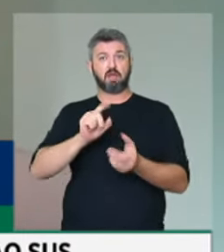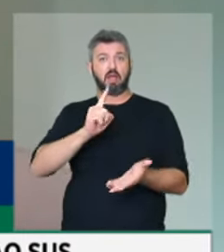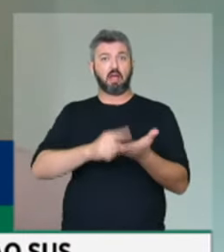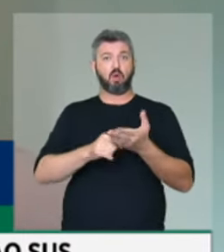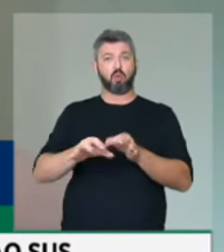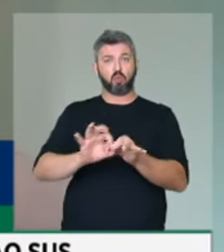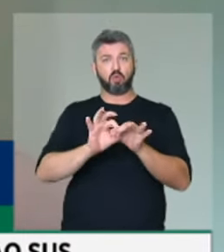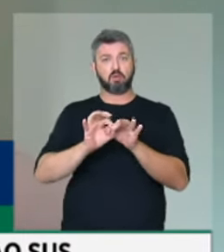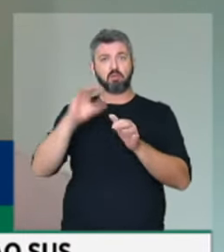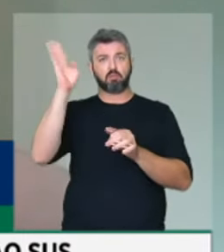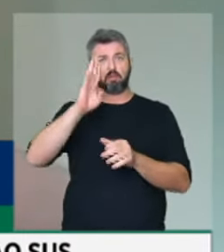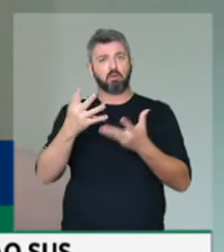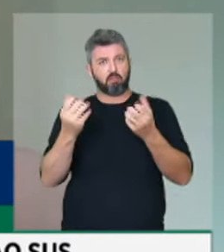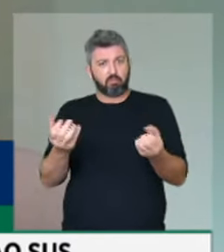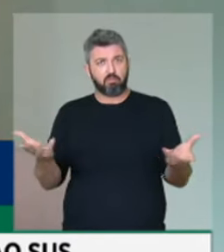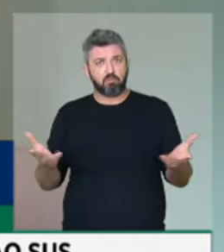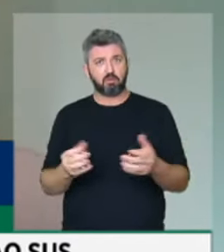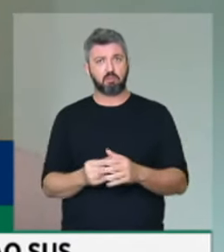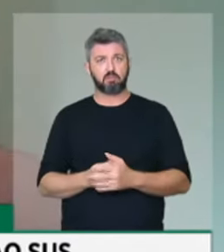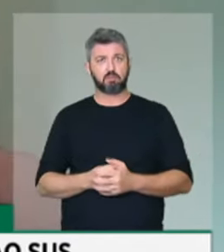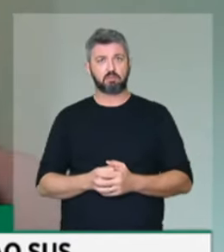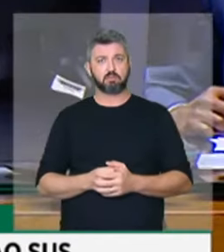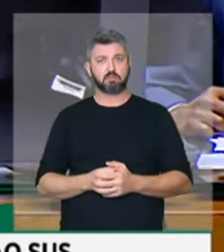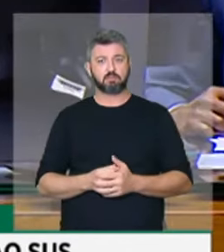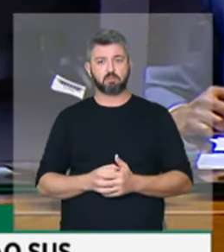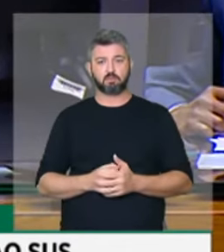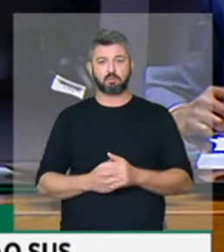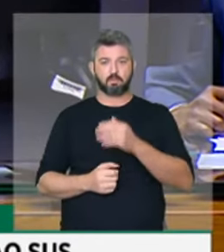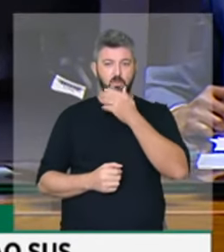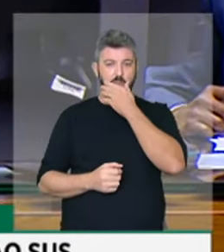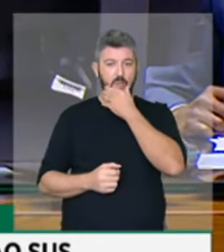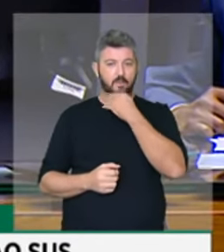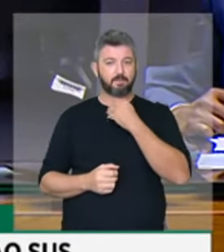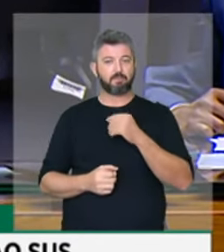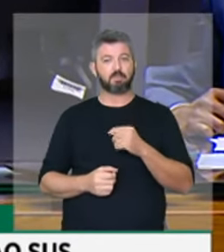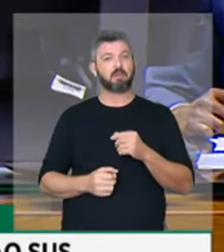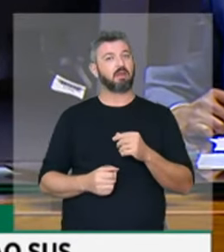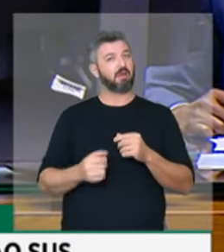PACTO. -- [PRESIDENTE]: O PACTO SÓ INTERESSA PARA QUEM QUER PACTO, NÃO PARA TODO MUNDO,